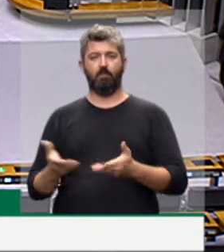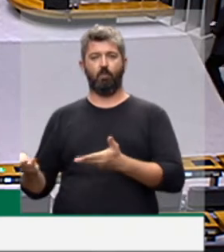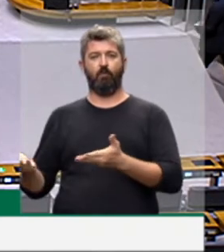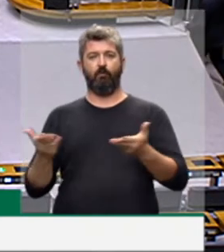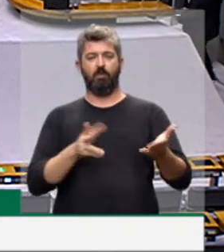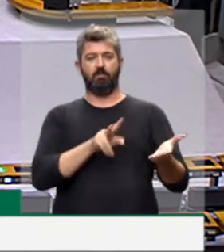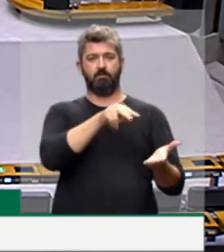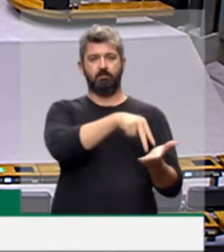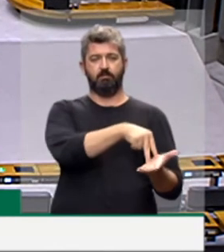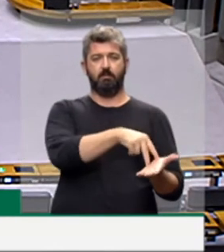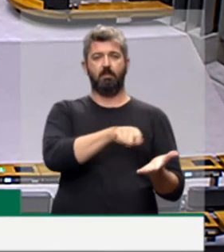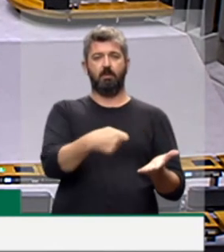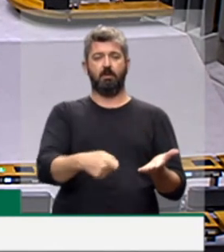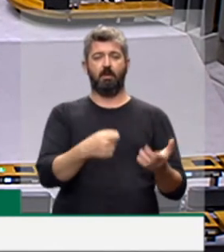NÃO QUEREMOS IR NA CONTRAMÃO